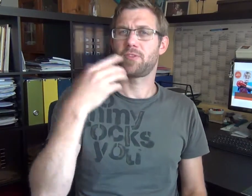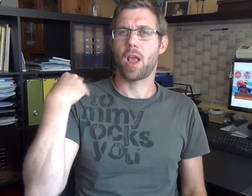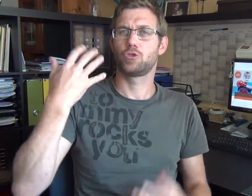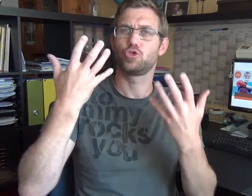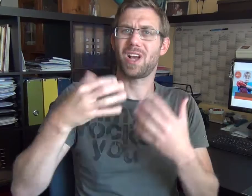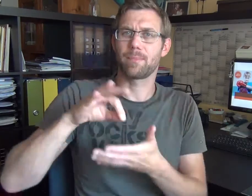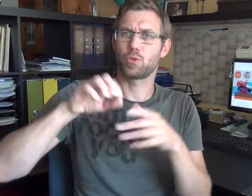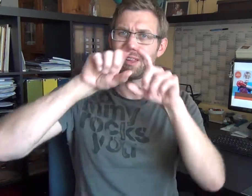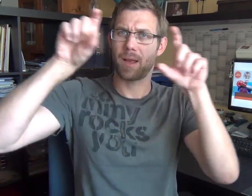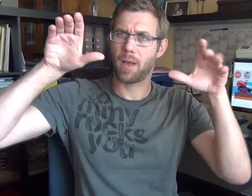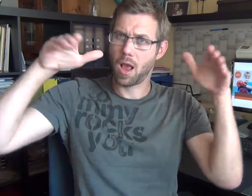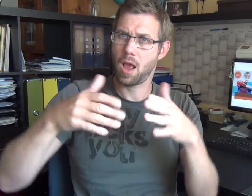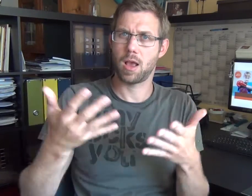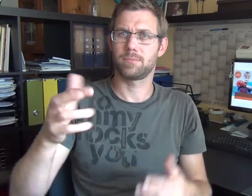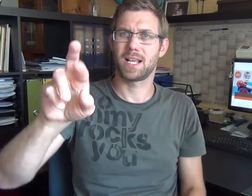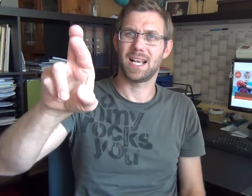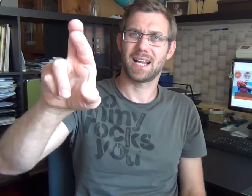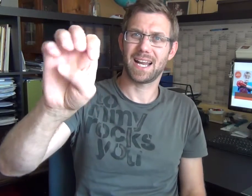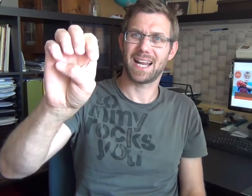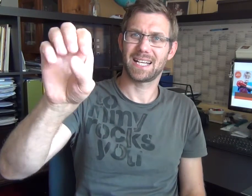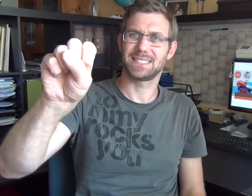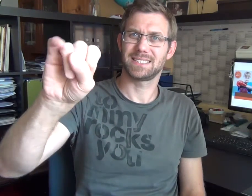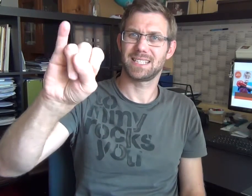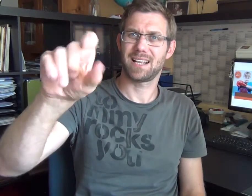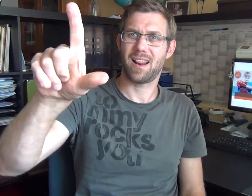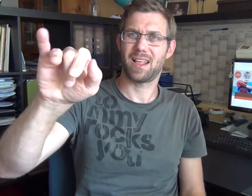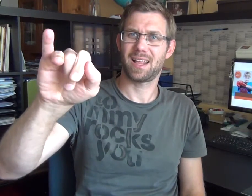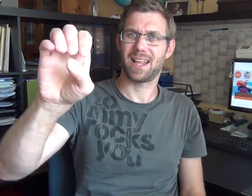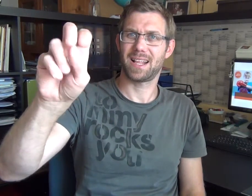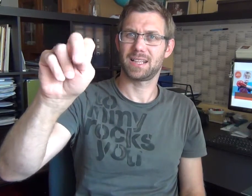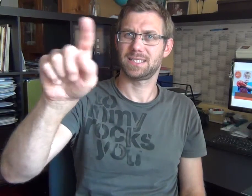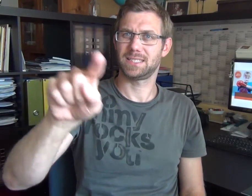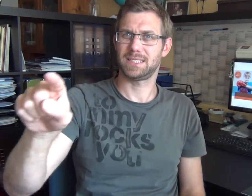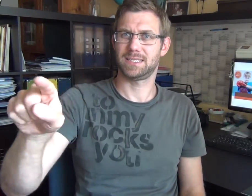Dort gab es ein Schwerpunktthema: Resilienz